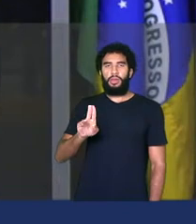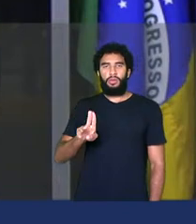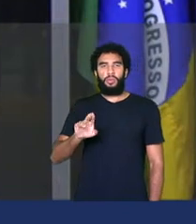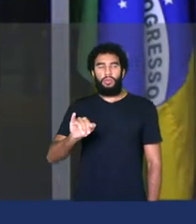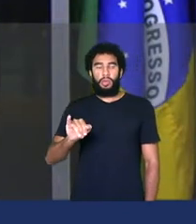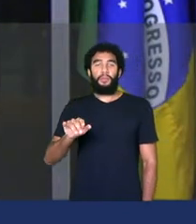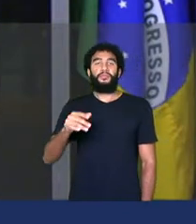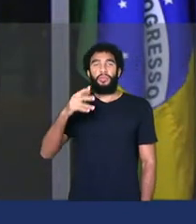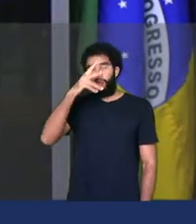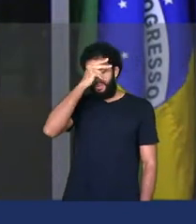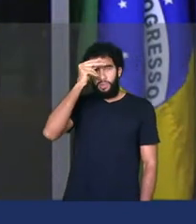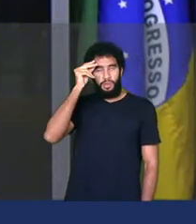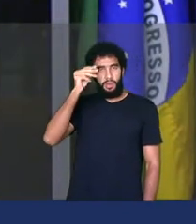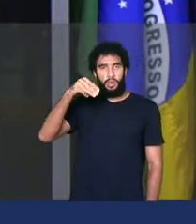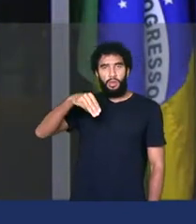MINHA CIDADE NATAL, TATUÍ, O